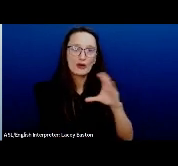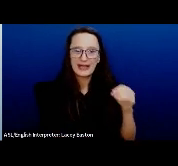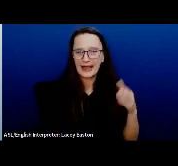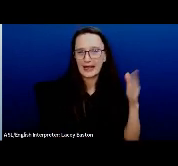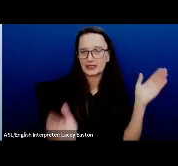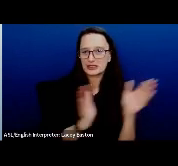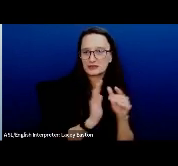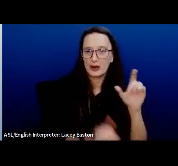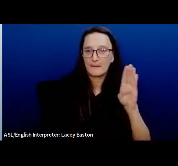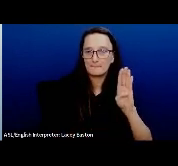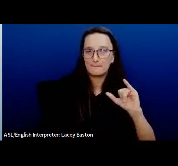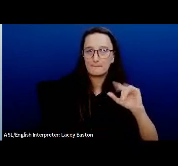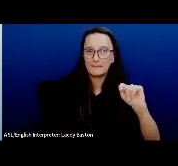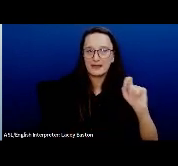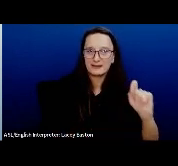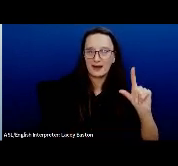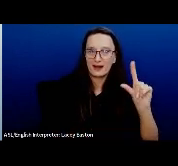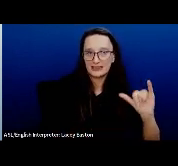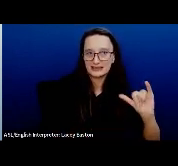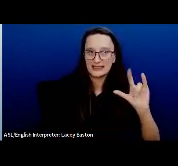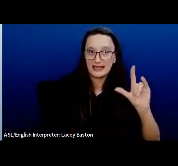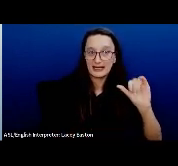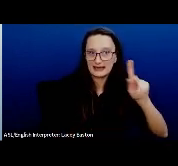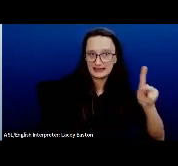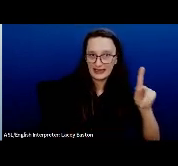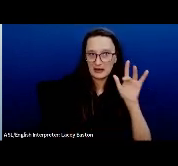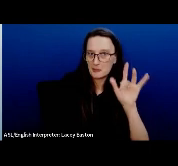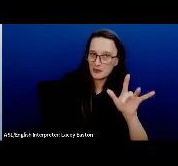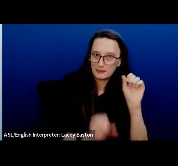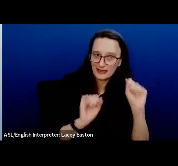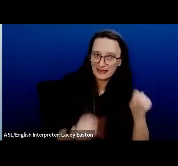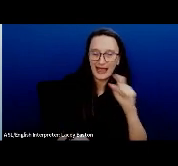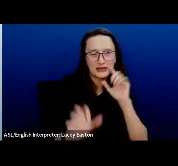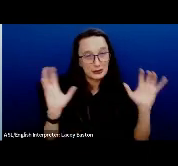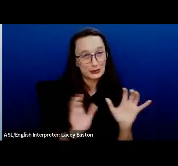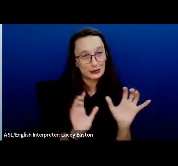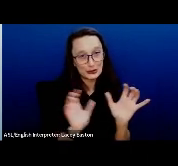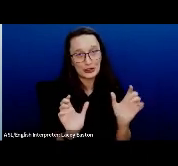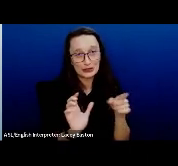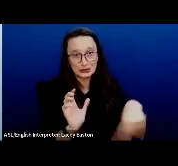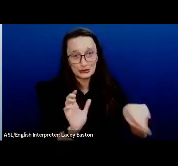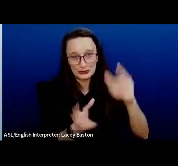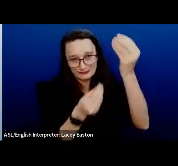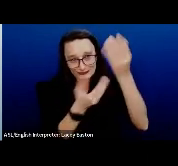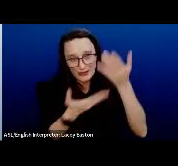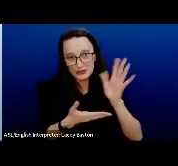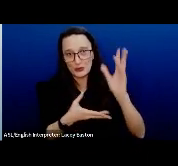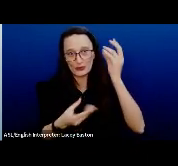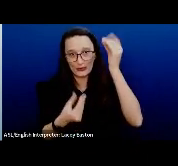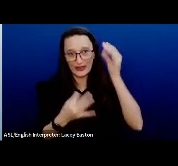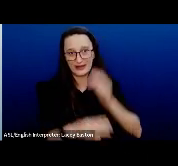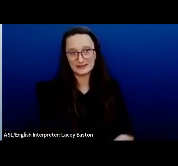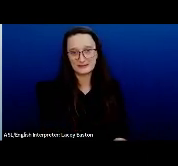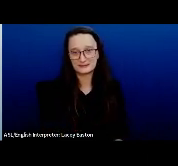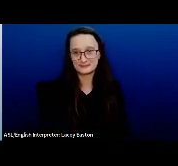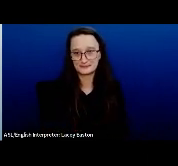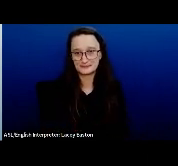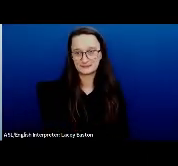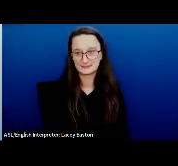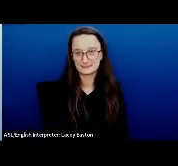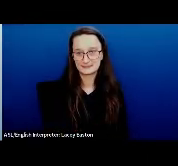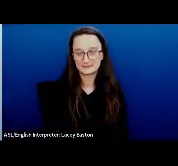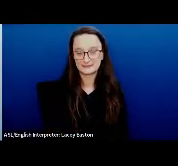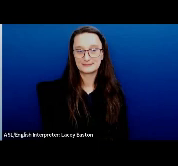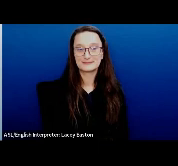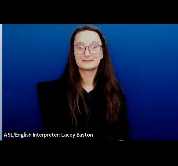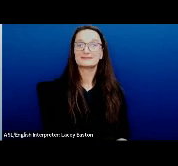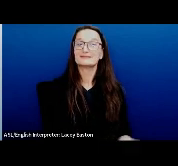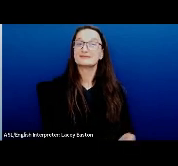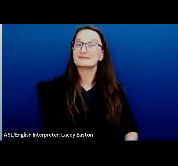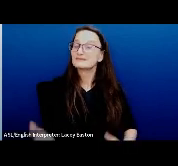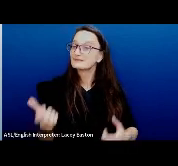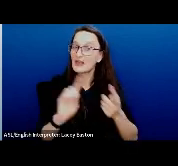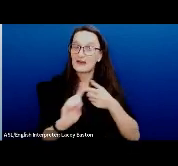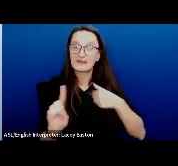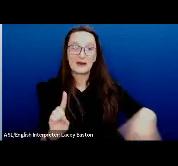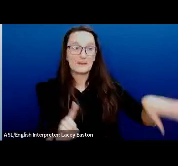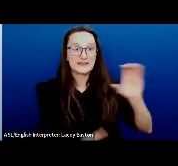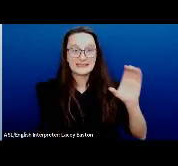pensamientos y en nombre de California. Departamento de Educación y Dra. Rachel Henan